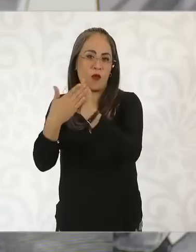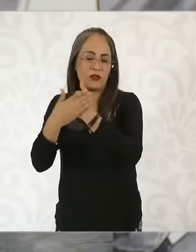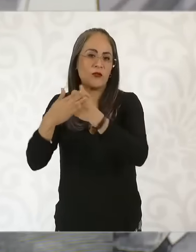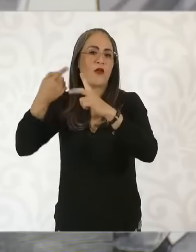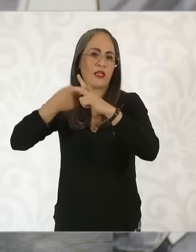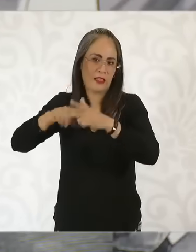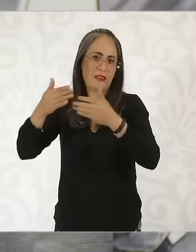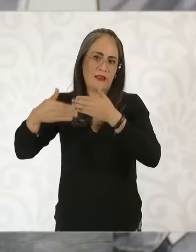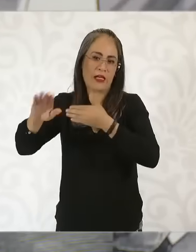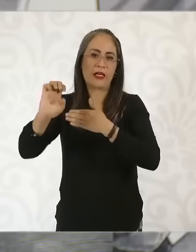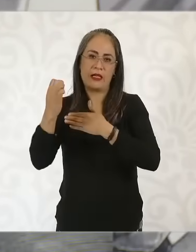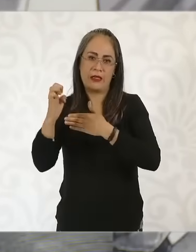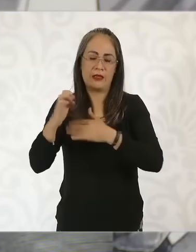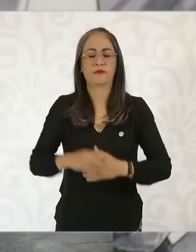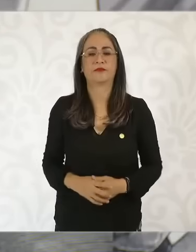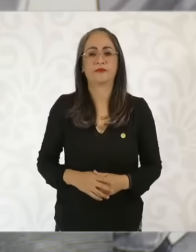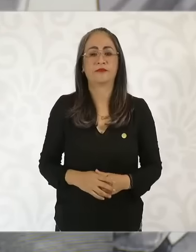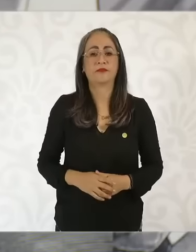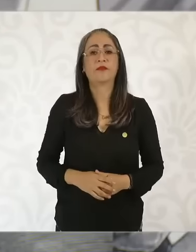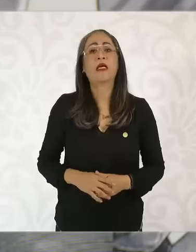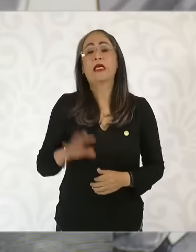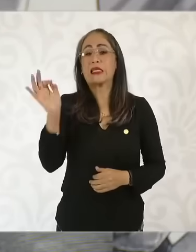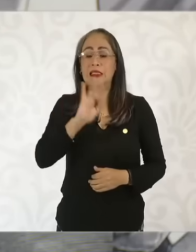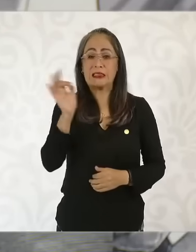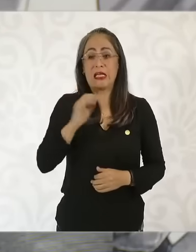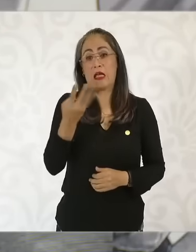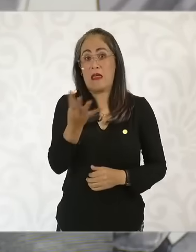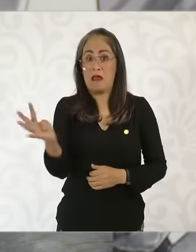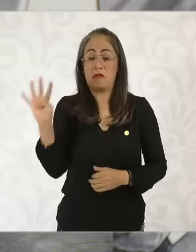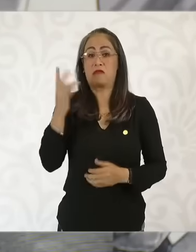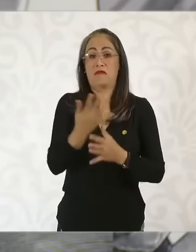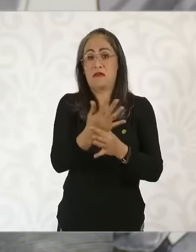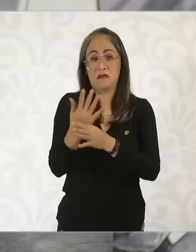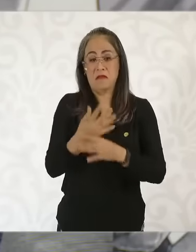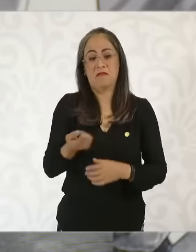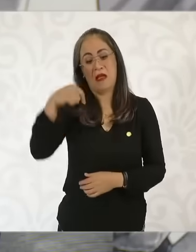Si el pronóstico era que se iba a fracasar, porque es la única esperanza que se tiene por algunos de